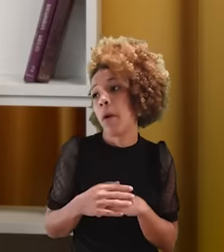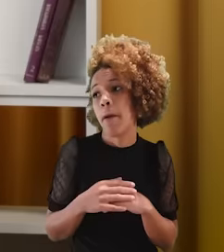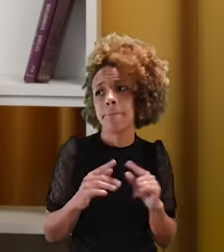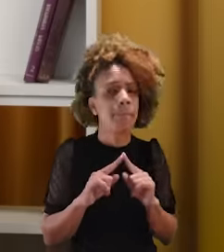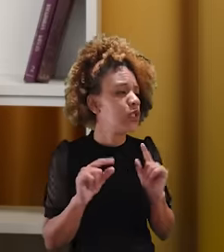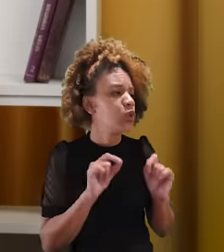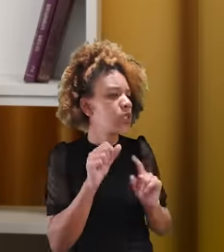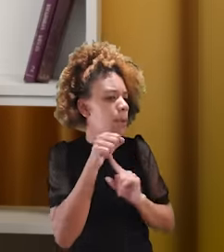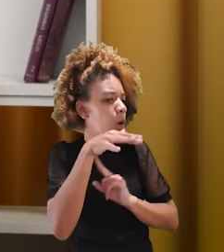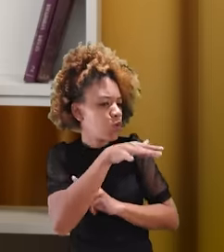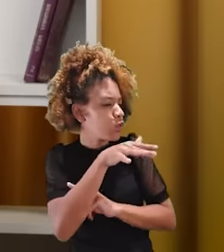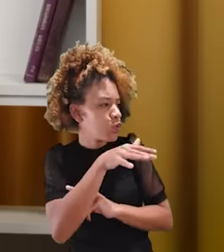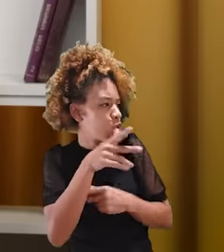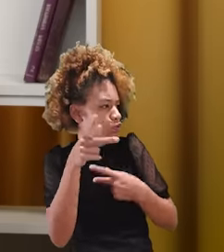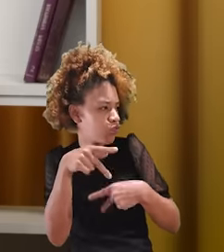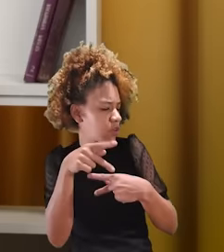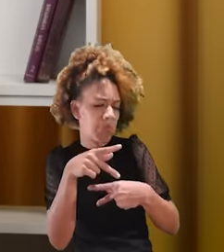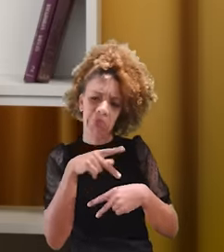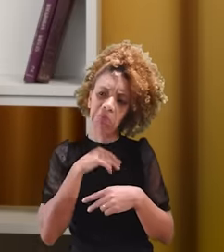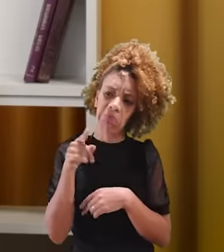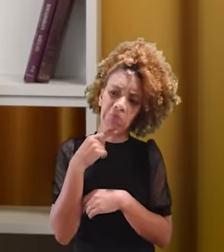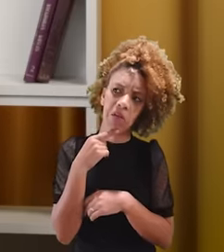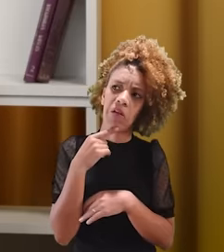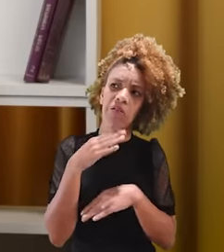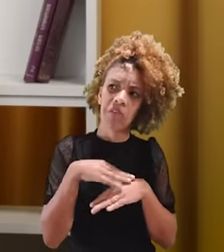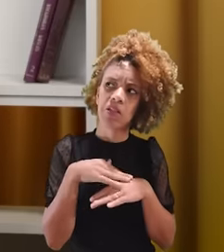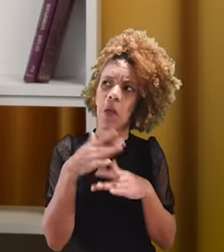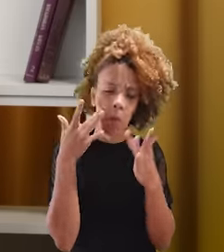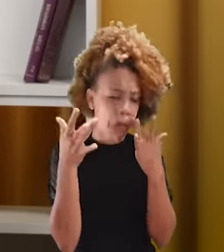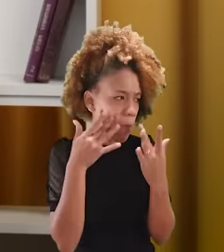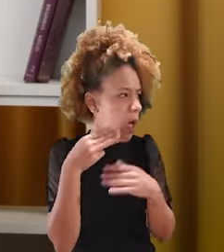que que te bombou nesse tiktok que você falou [ __ ] tô fazendo peça com o Miguel Falabela e